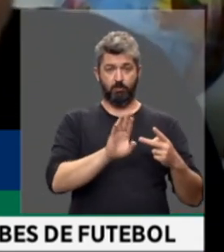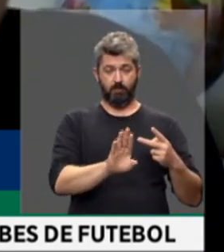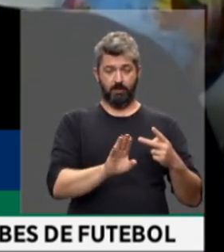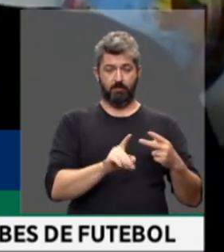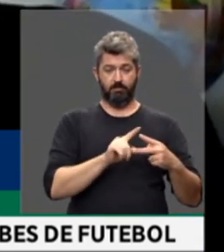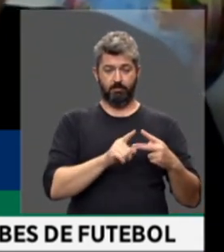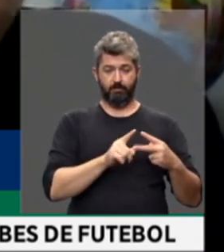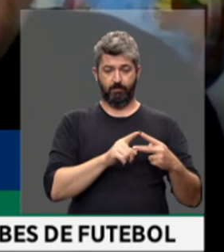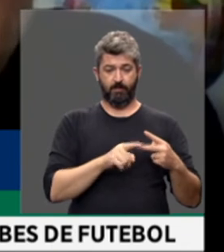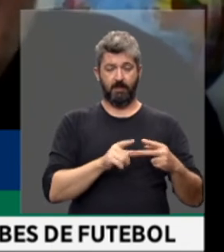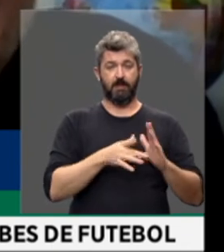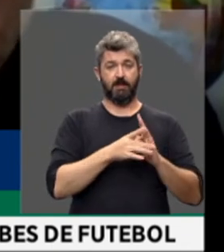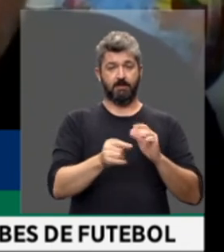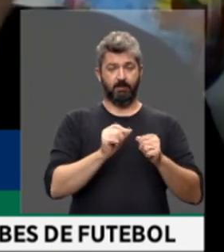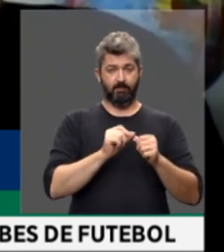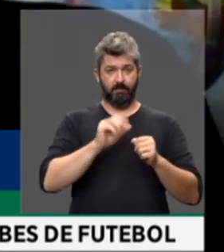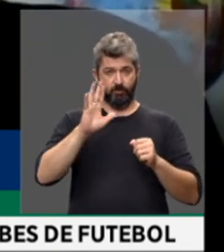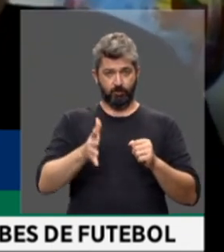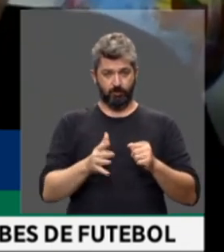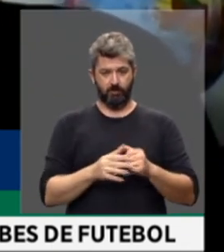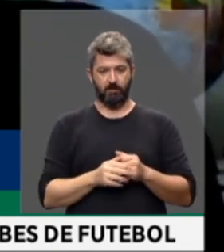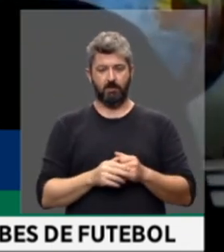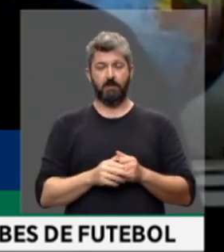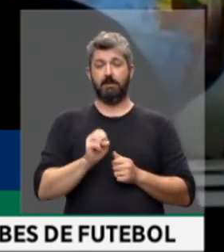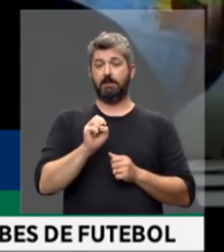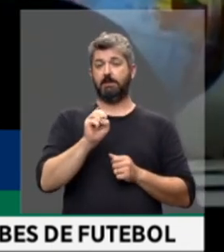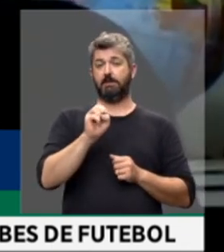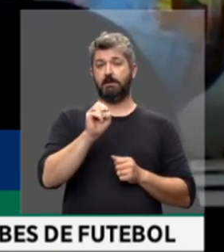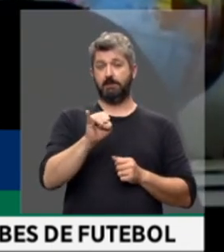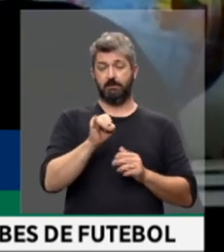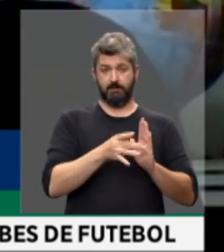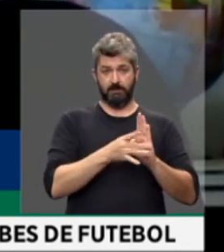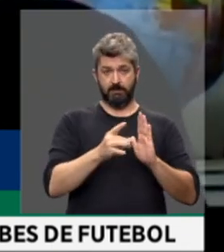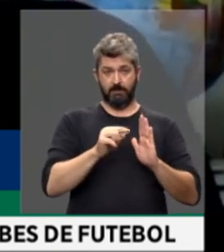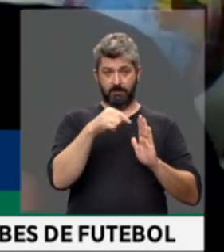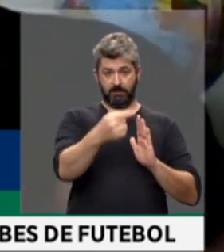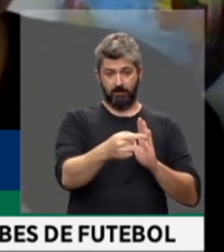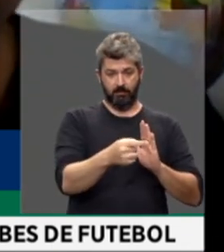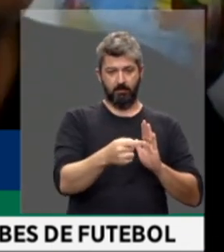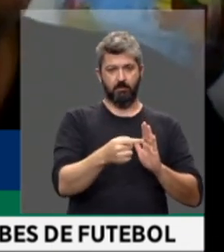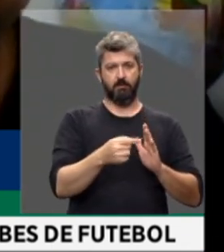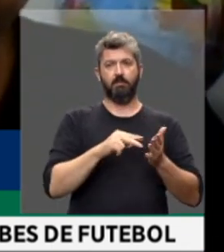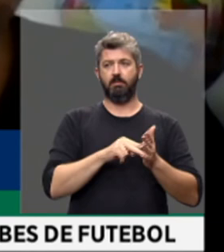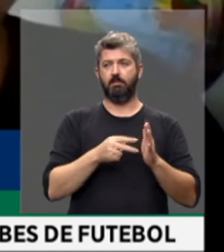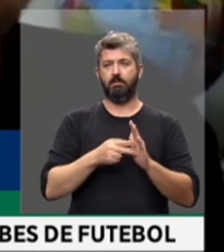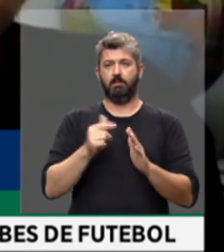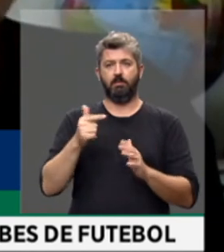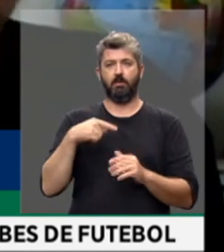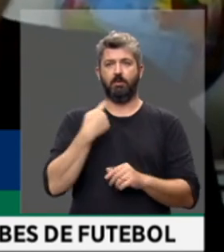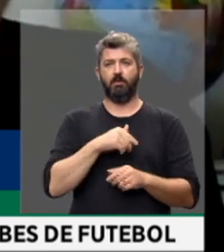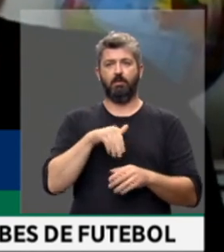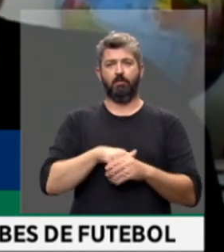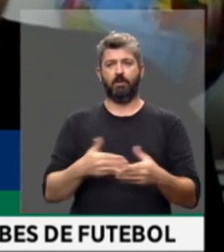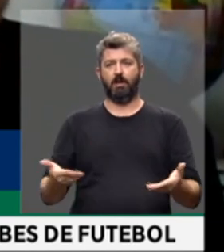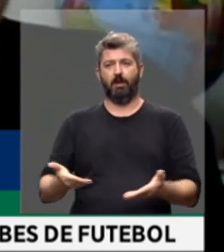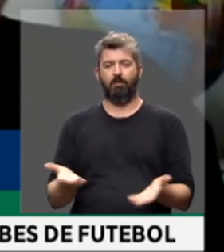ORIENTAR EM BLOCO. -- [PRESIDENTE]: COMO VOTA O PP? -- [DEPUTADO]: QUESTÃO DE ORDEM DO PT, PRESIDENTE, É IMPORTANTE, VEJA BEM, EU QUERIA... -- [PRESIDENTE]: SÓ